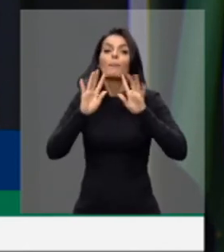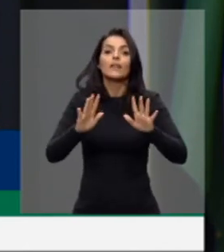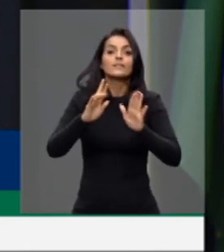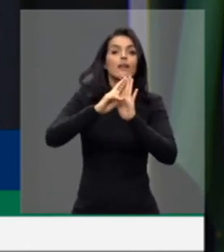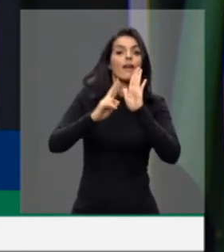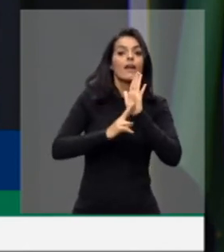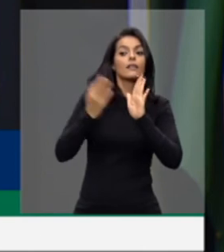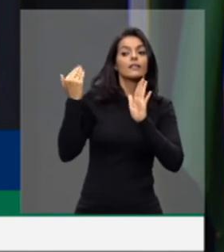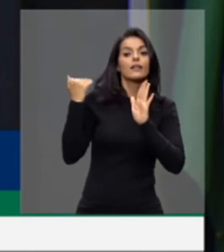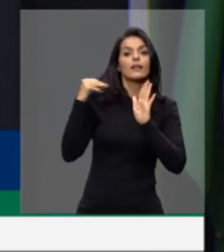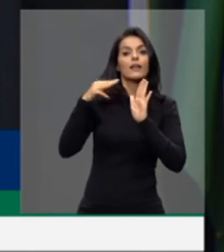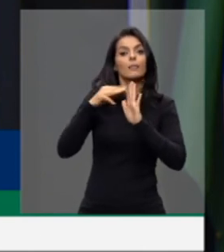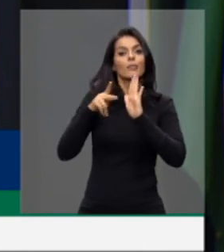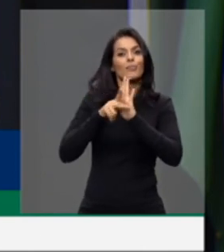FONTES SE MOSTRARAM COMPETITIVAS, NOS ÚLTIMOS